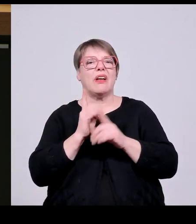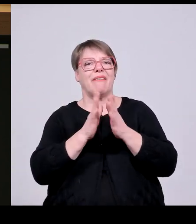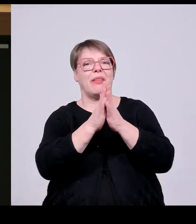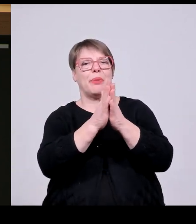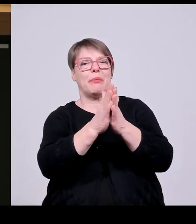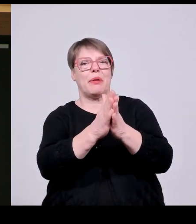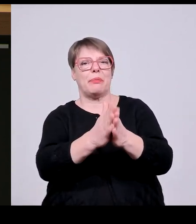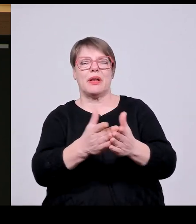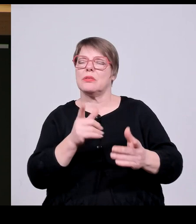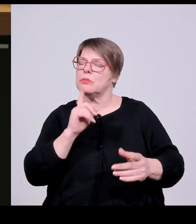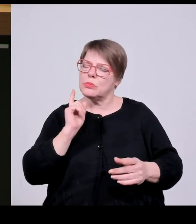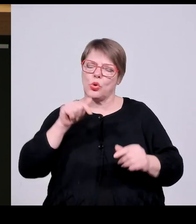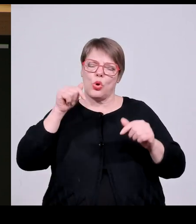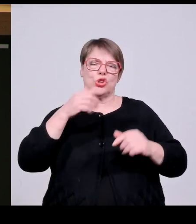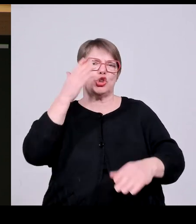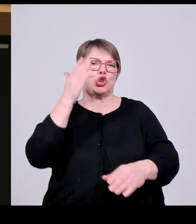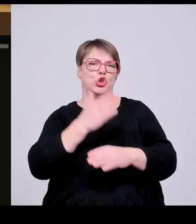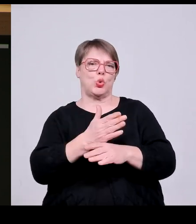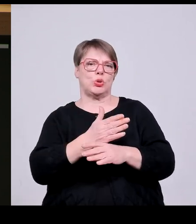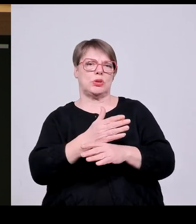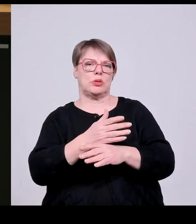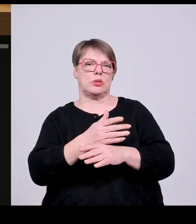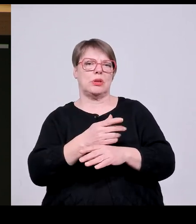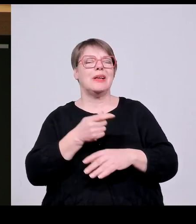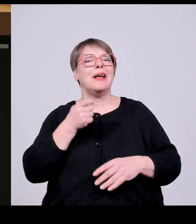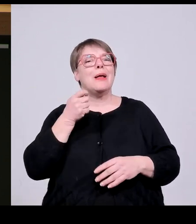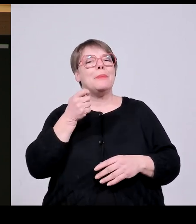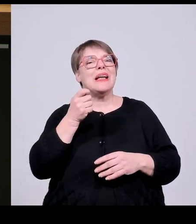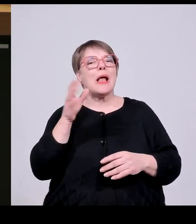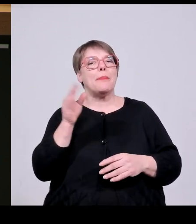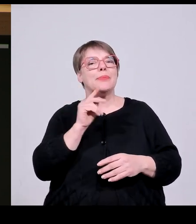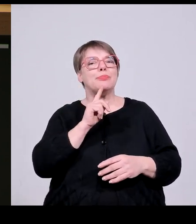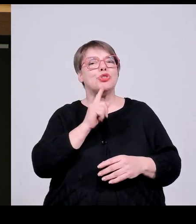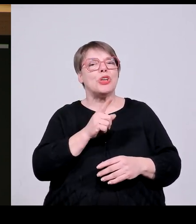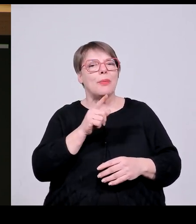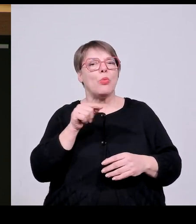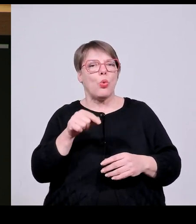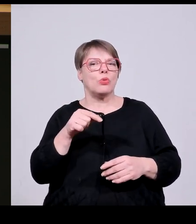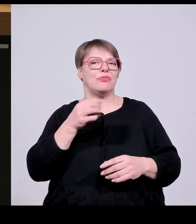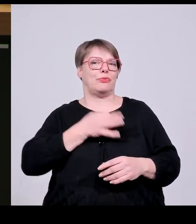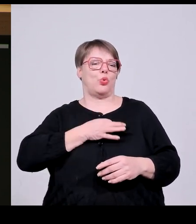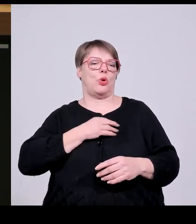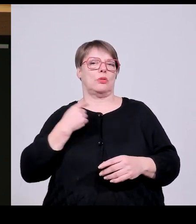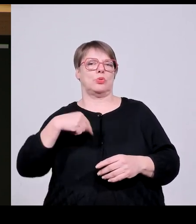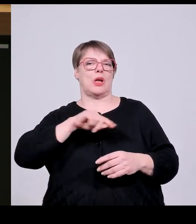Gerade deshalb müssen wir Menschen, die sich für das Quartier engagieren, für die Menschen dort auch stärken und